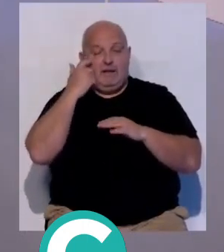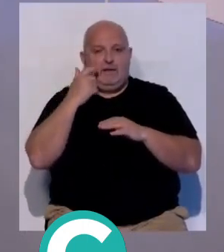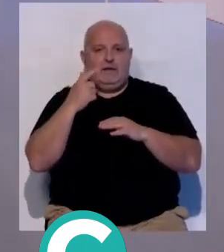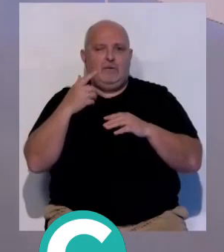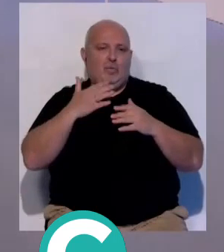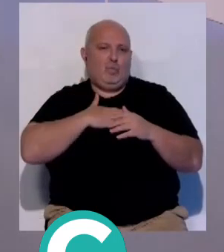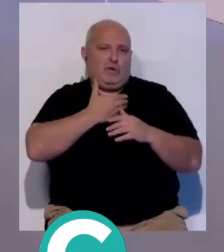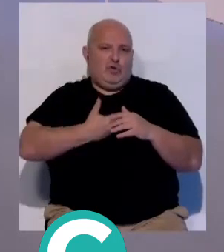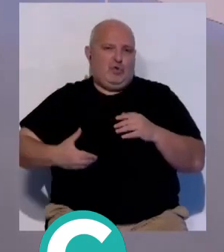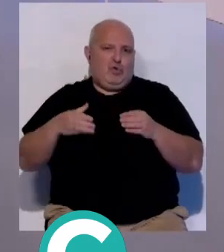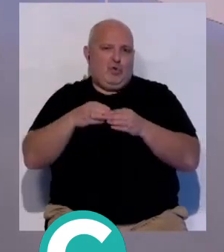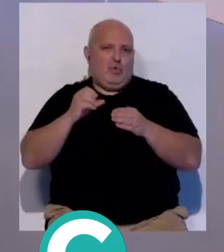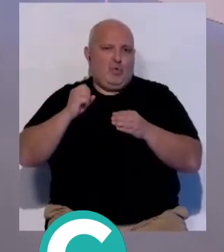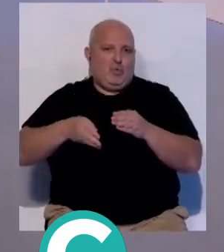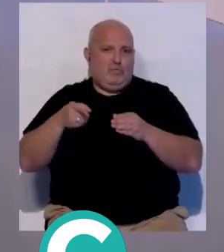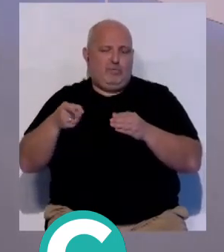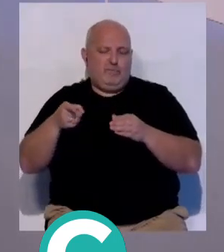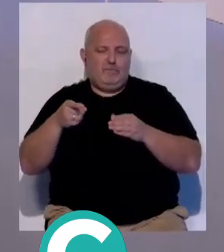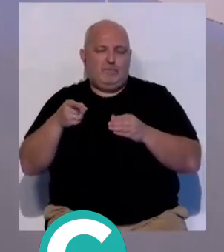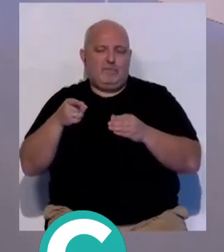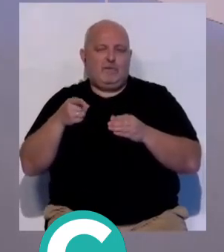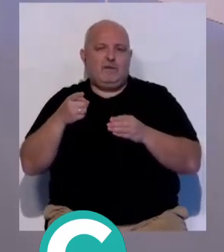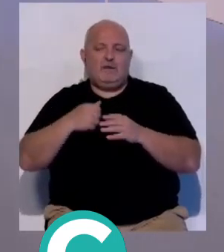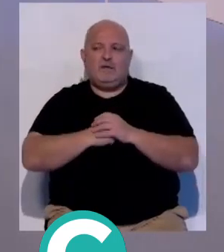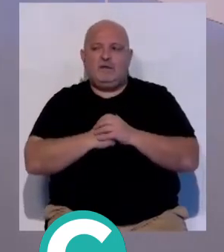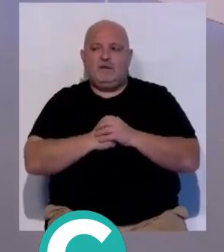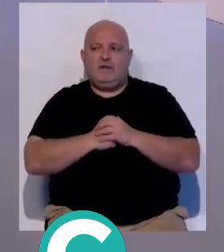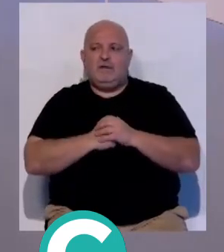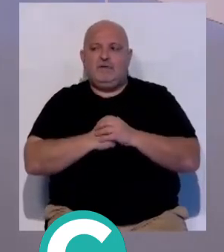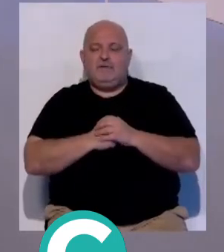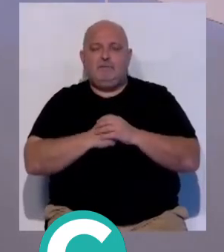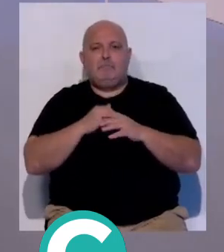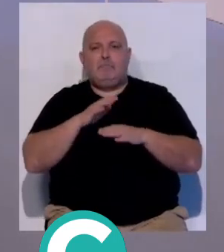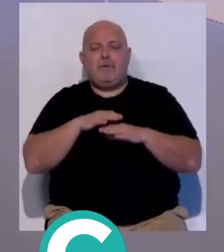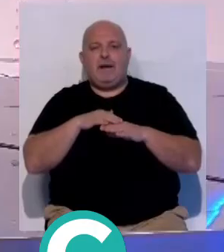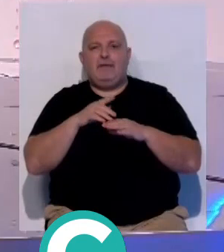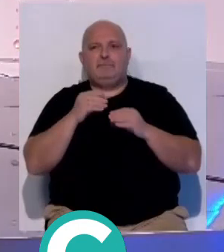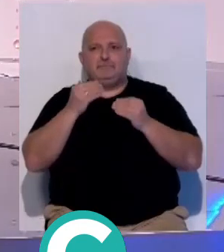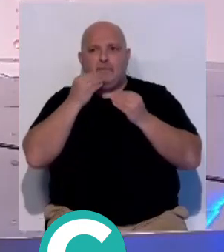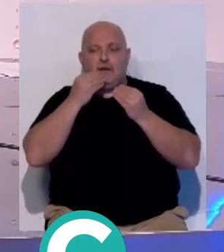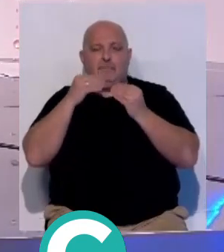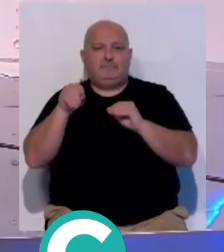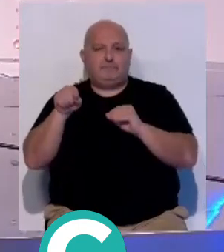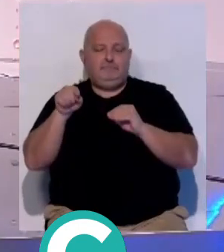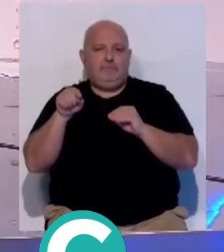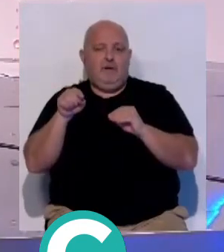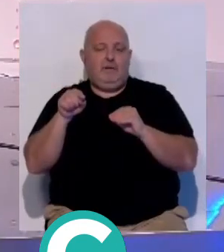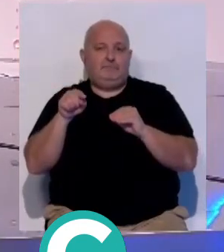dueño del club no el presidente el dueño del club para la sustituirlo porque ya es un poco